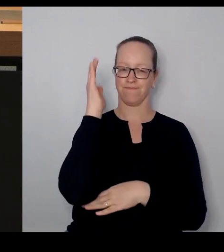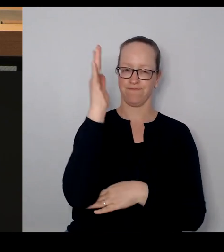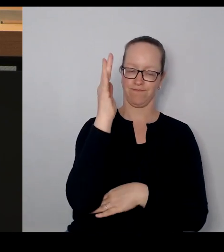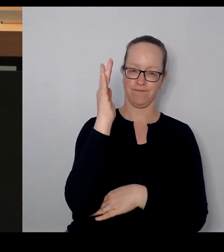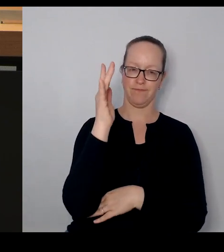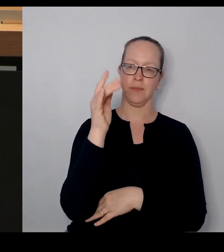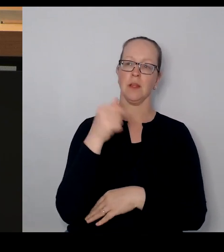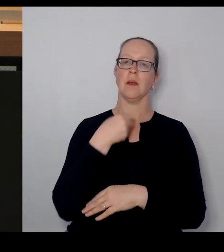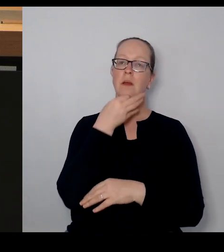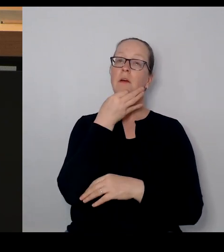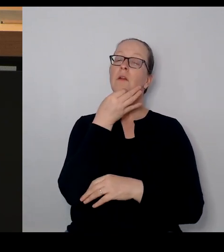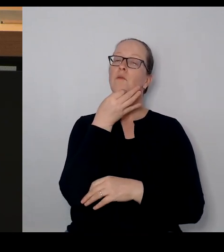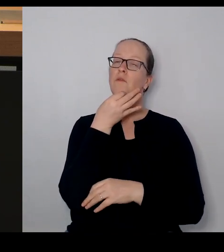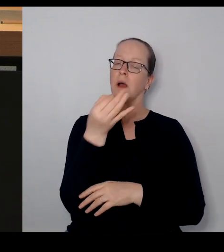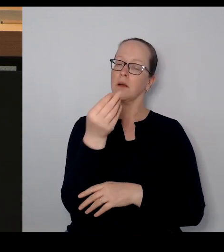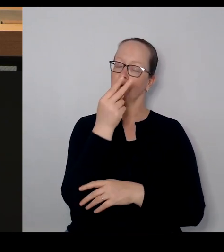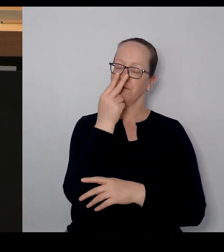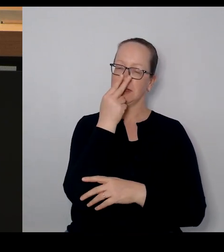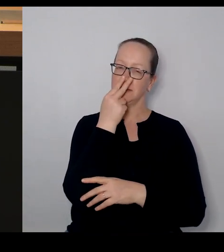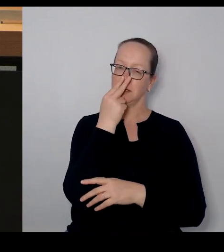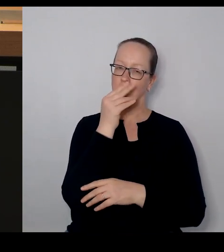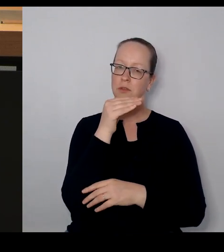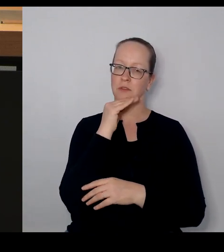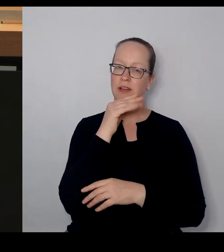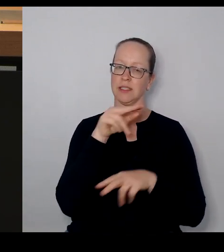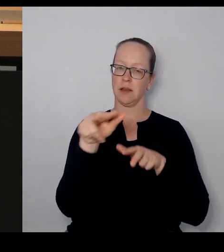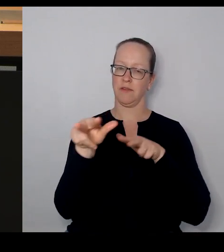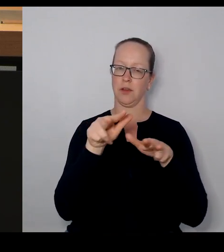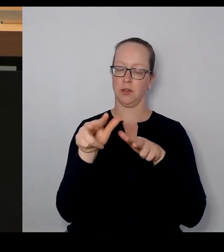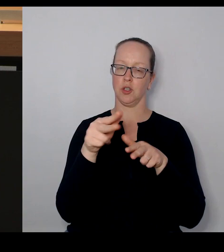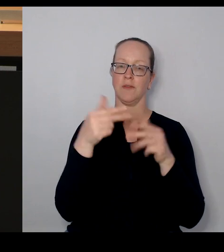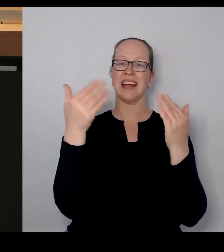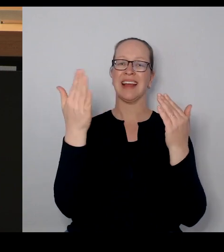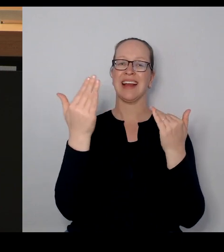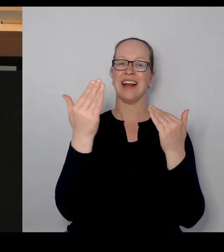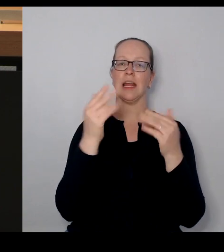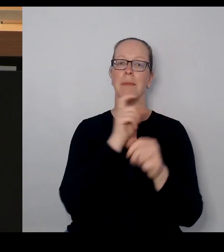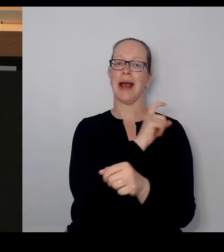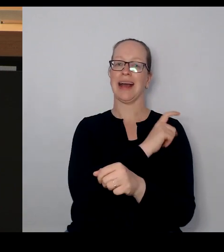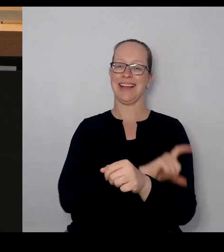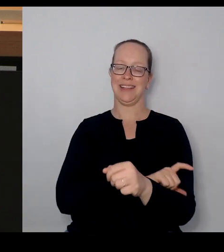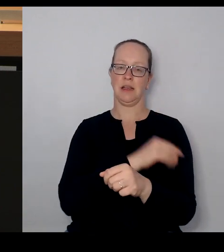Wasserhaushalt der Stadt anbelangt, also umweltpolitisch betrachten.